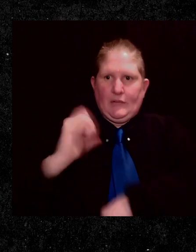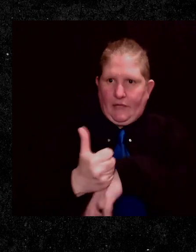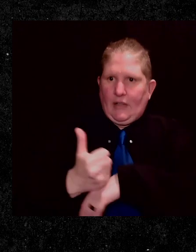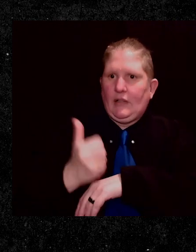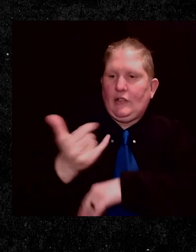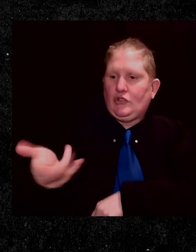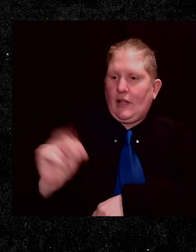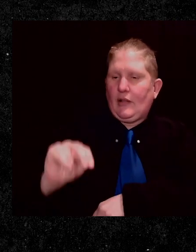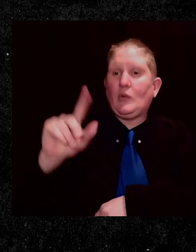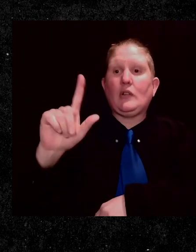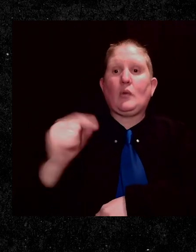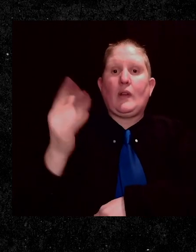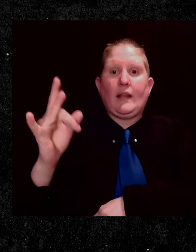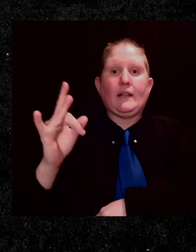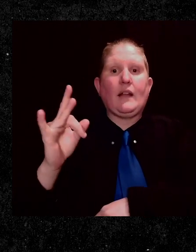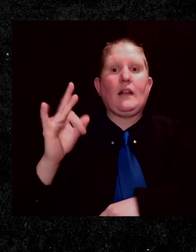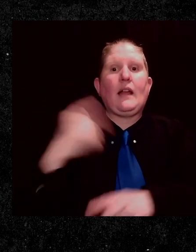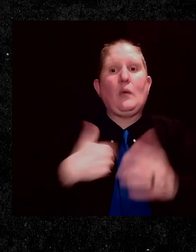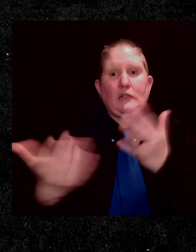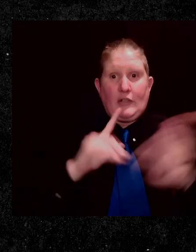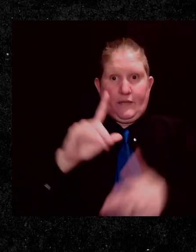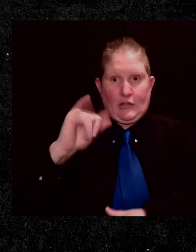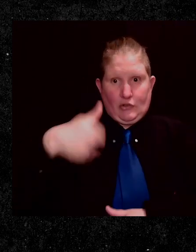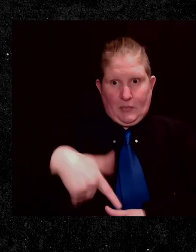THEM fue fundada en enero de 2018